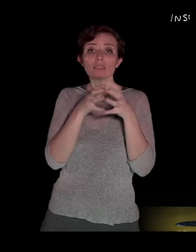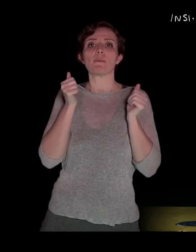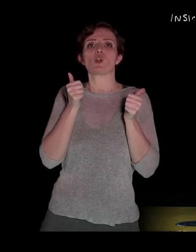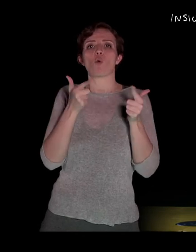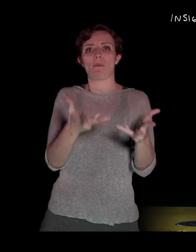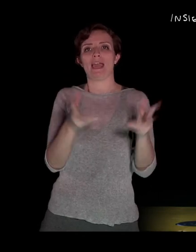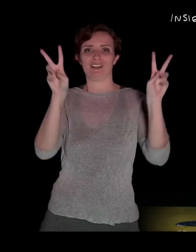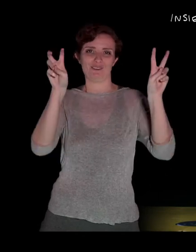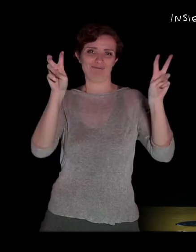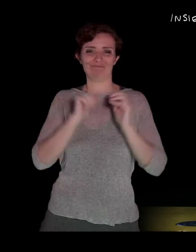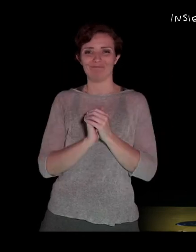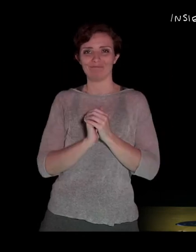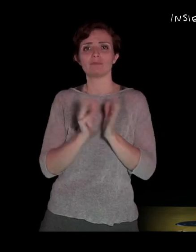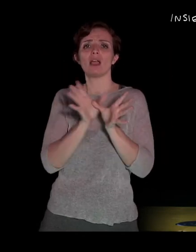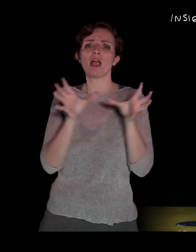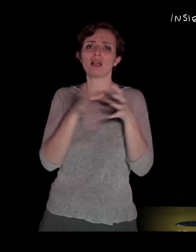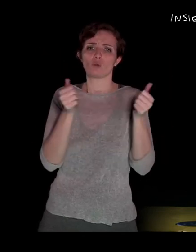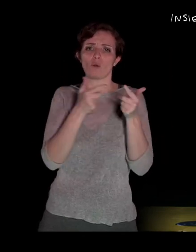Esistono molteplici tipi di insiemi numerici.